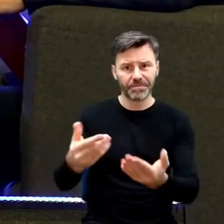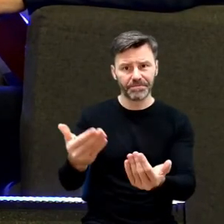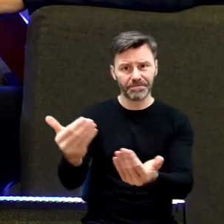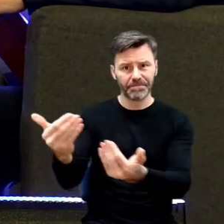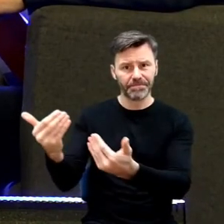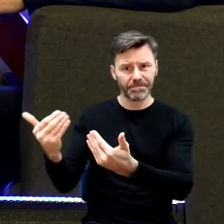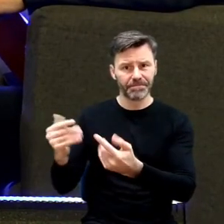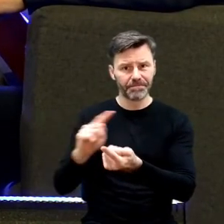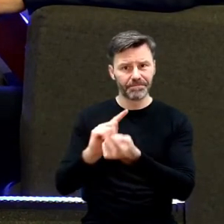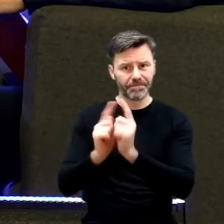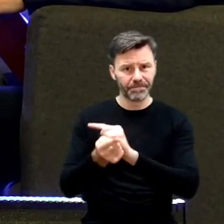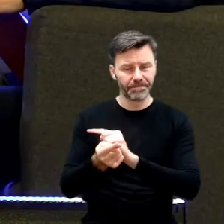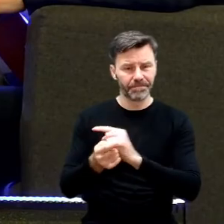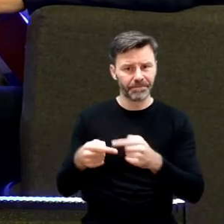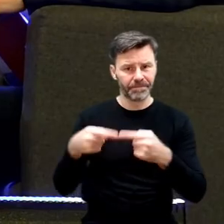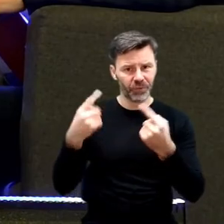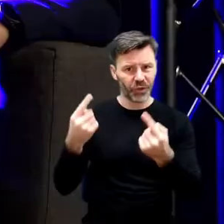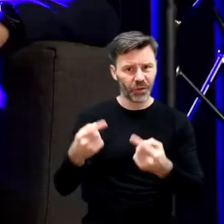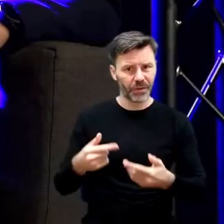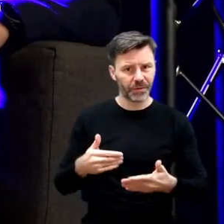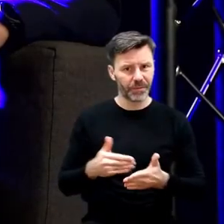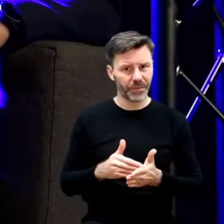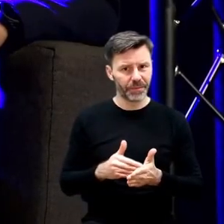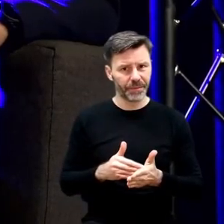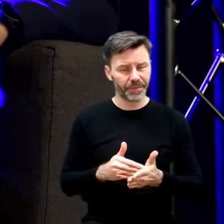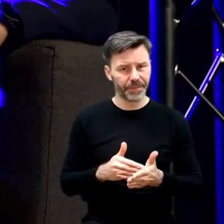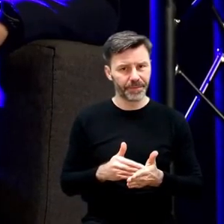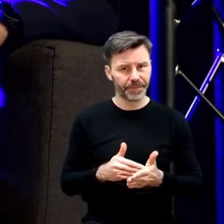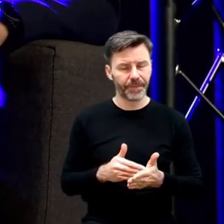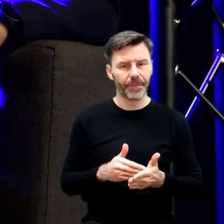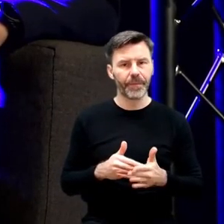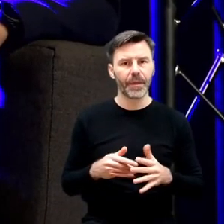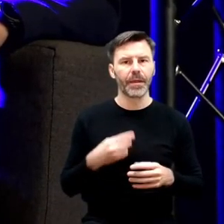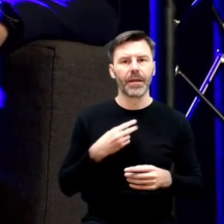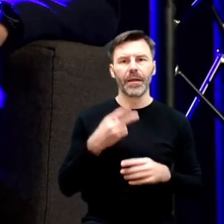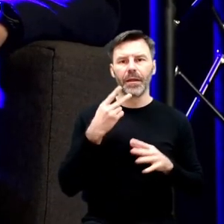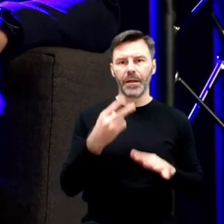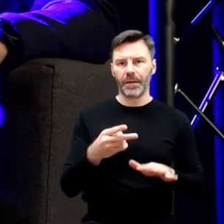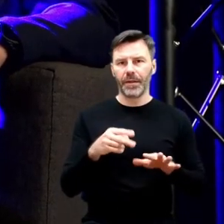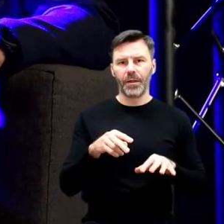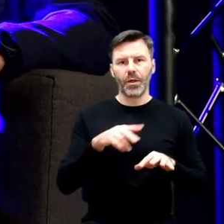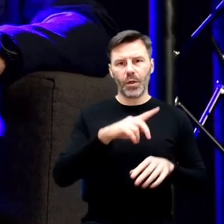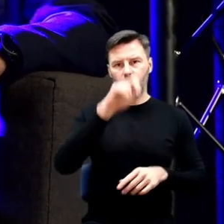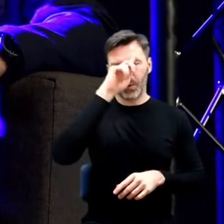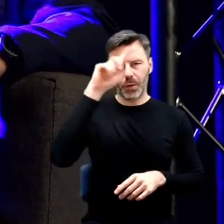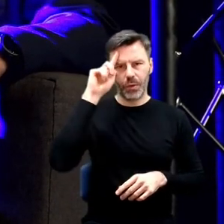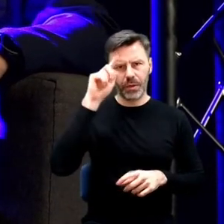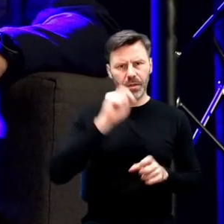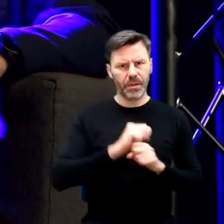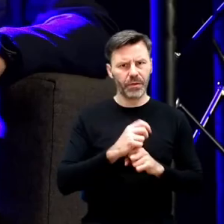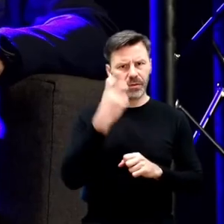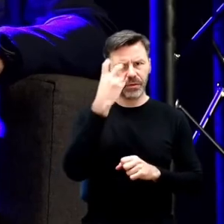jakby jeżeli chodzi o stopień zainteresowania tymi inwestycjami, które gmina teraz realizuje, to właśnie jakby Pan mógłby jeszcze doprecyzować